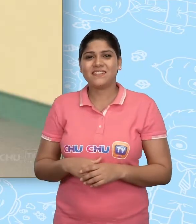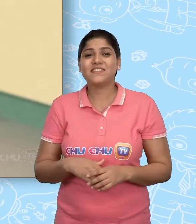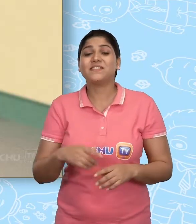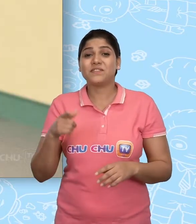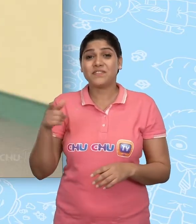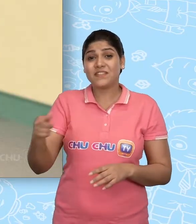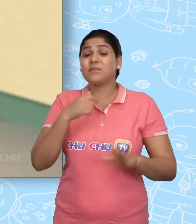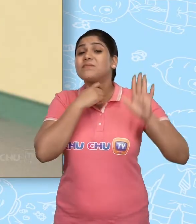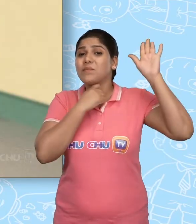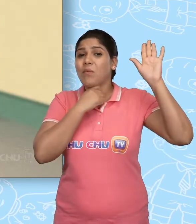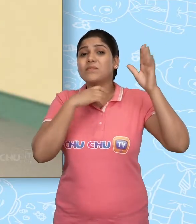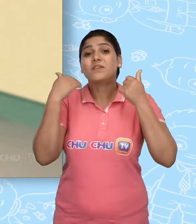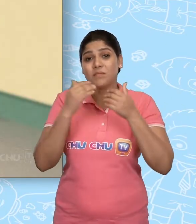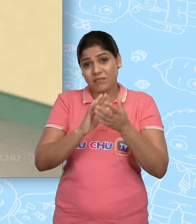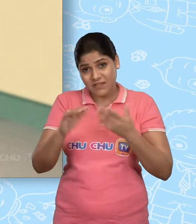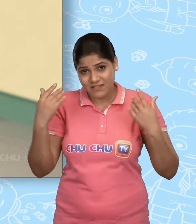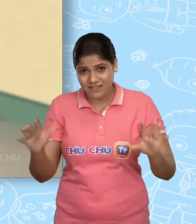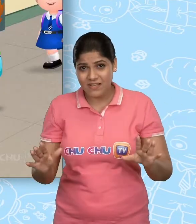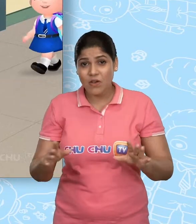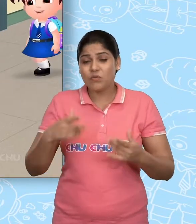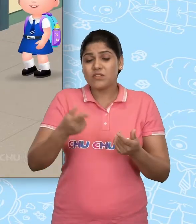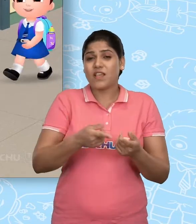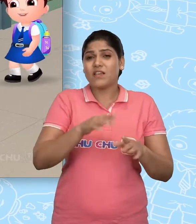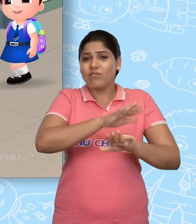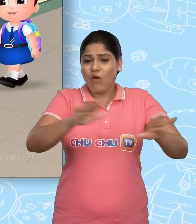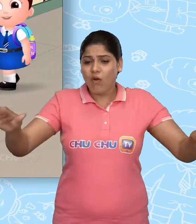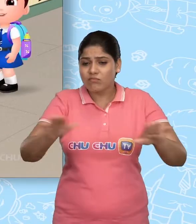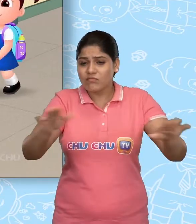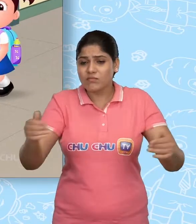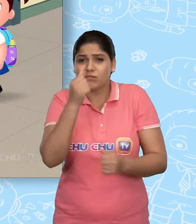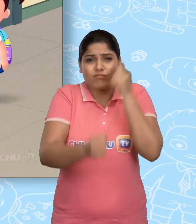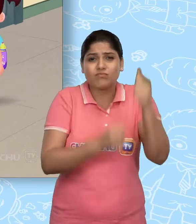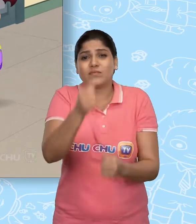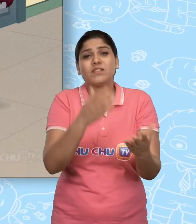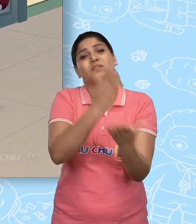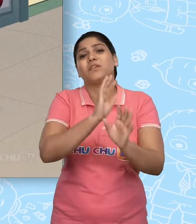ChaCha ने अपना वादा पूरा किया और उसने होलवे मे दौड़ना बंद कर दिया।